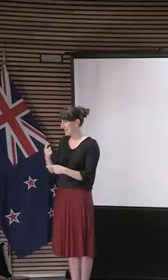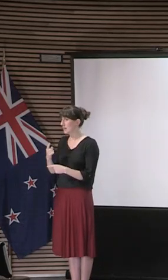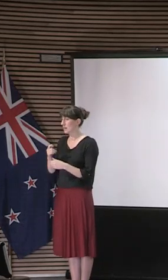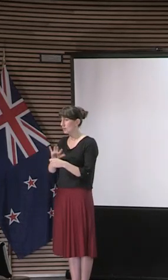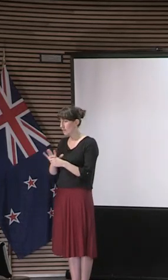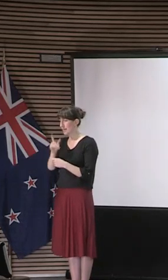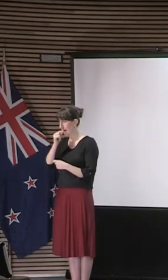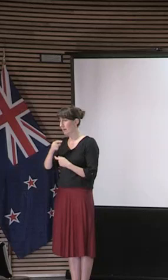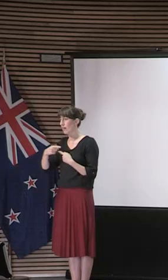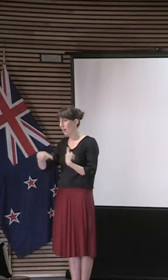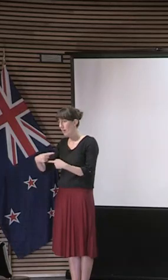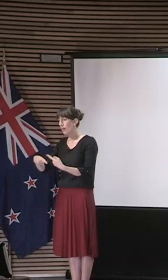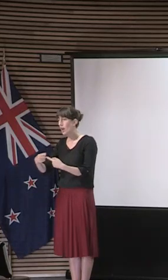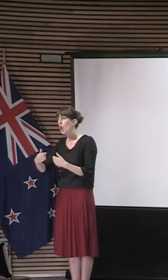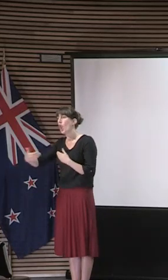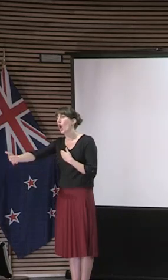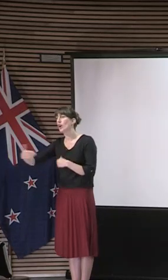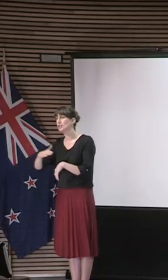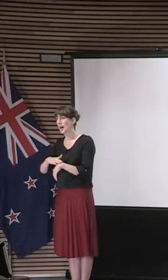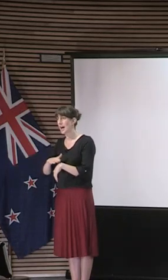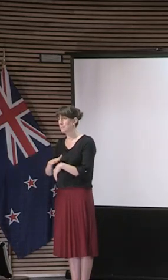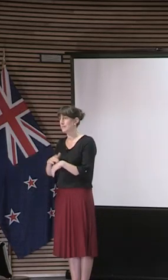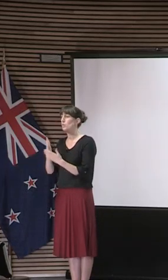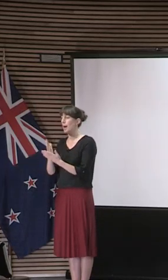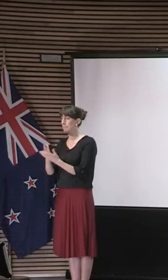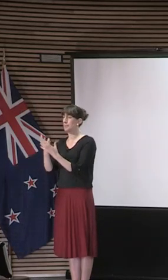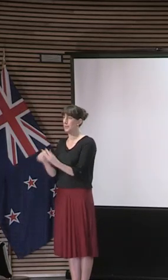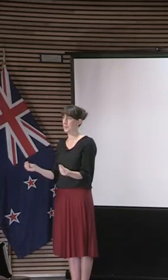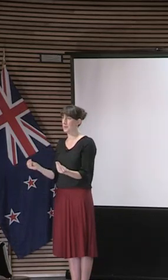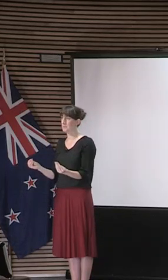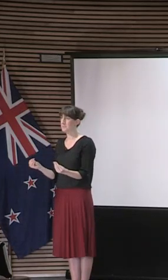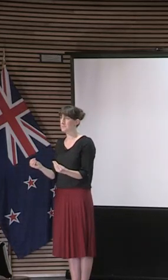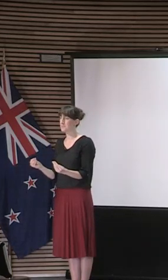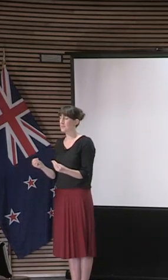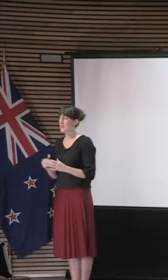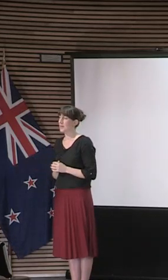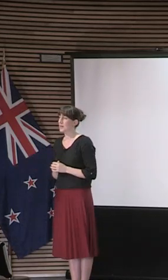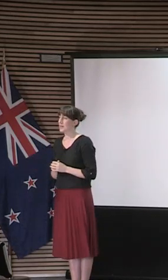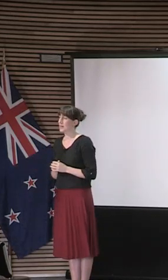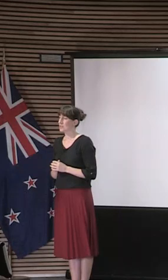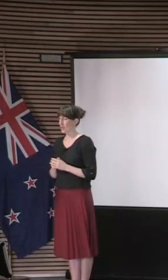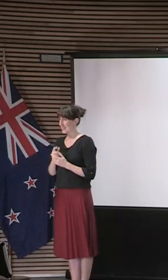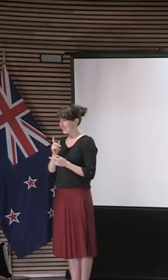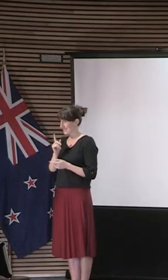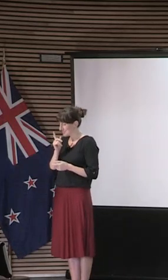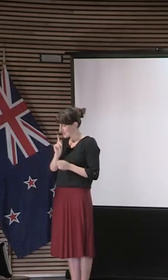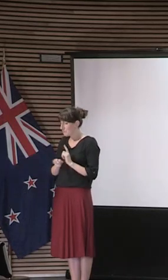whakahuahia "kua ora ake". Engari ko ta matou e korero ana